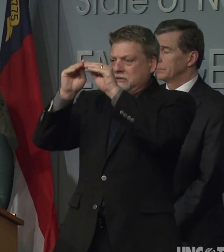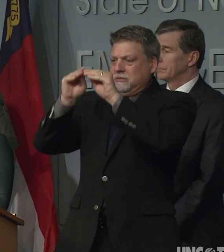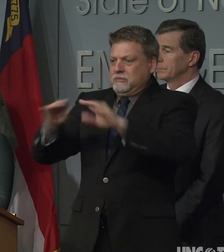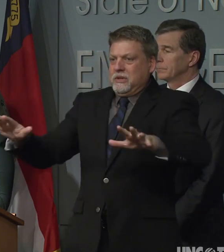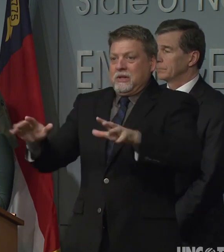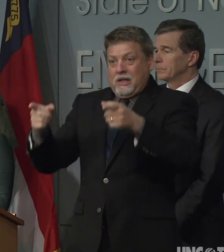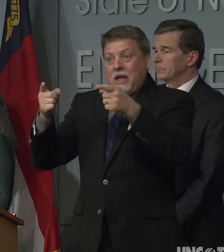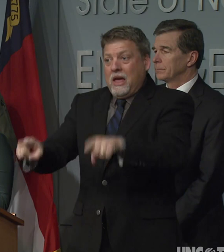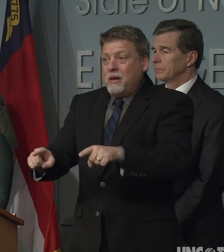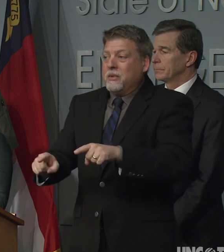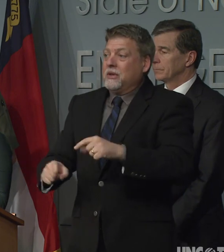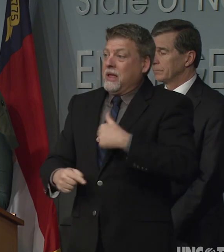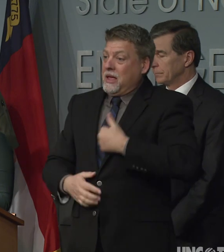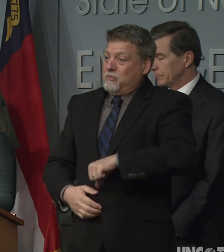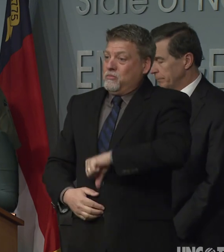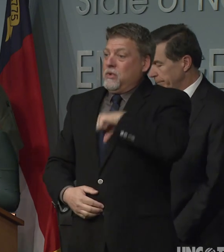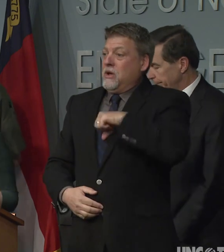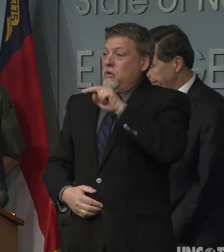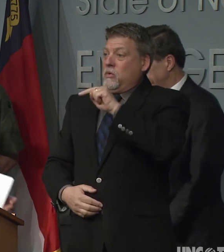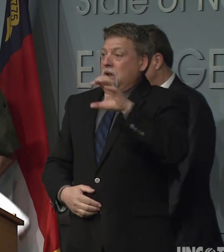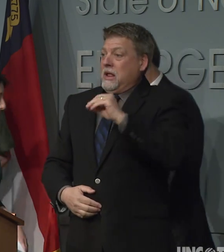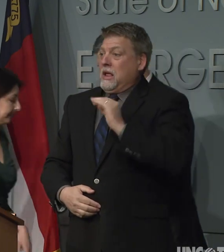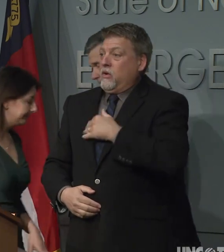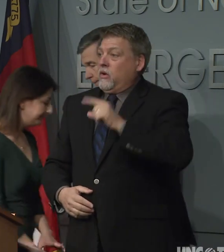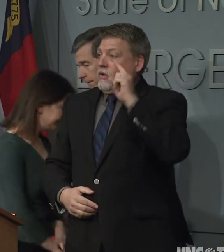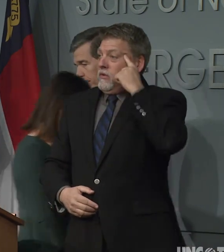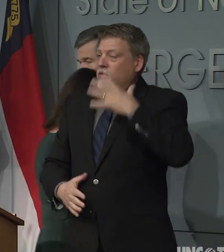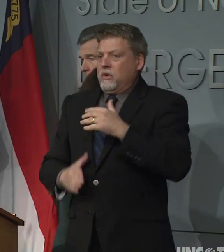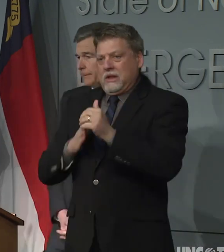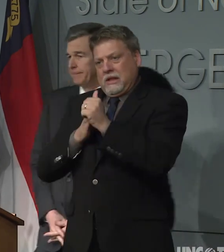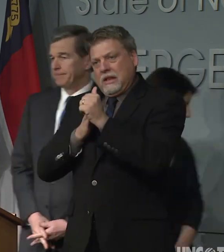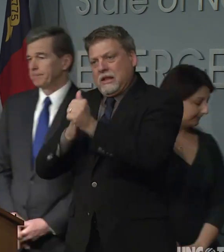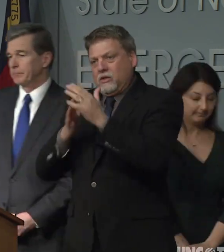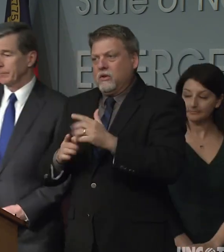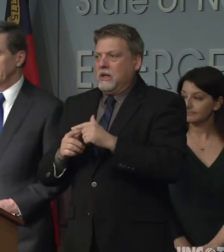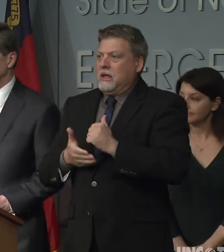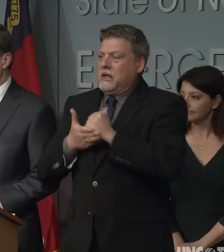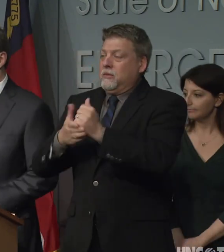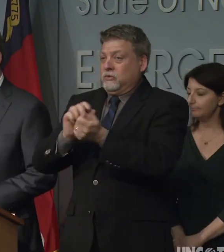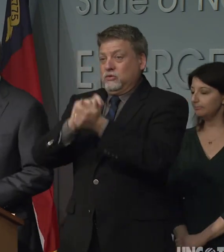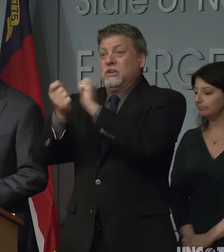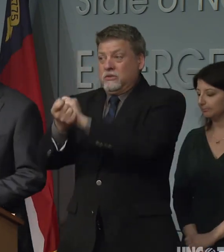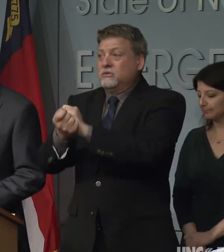asegurando de que a Carolina del Norte, este a la delantera. Gracias.